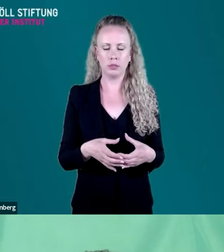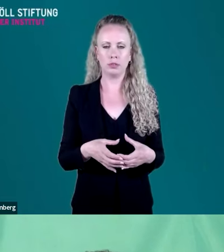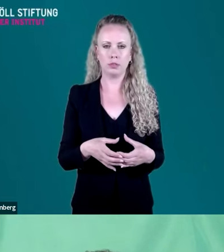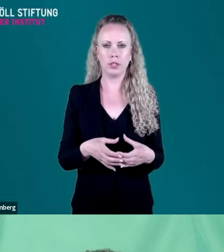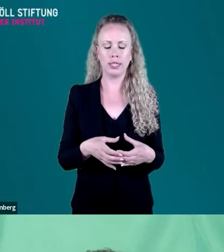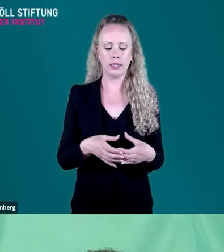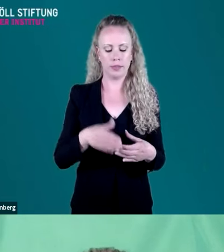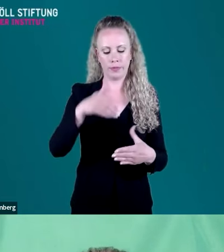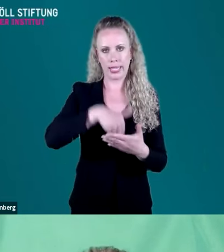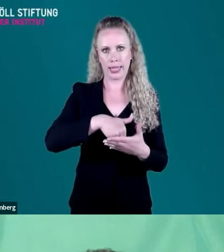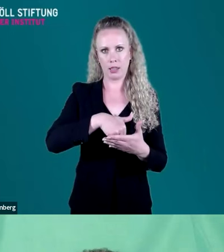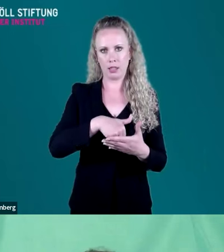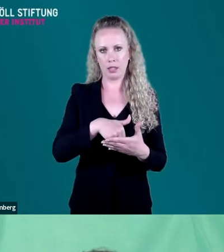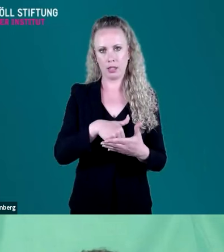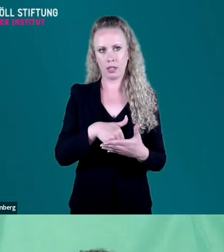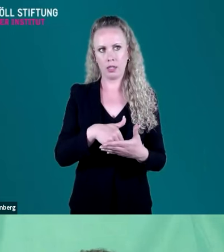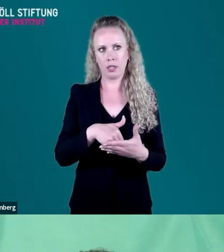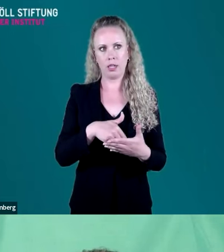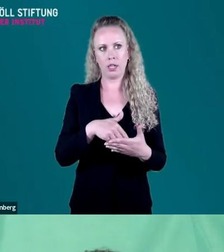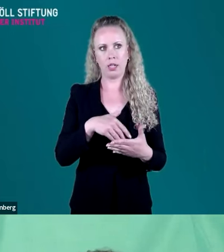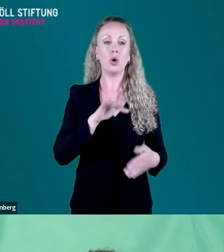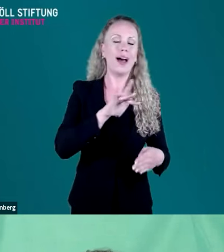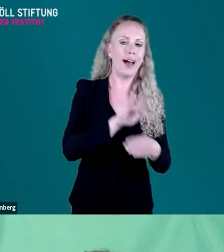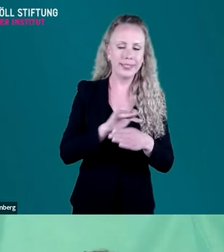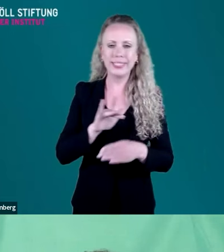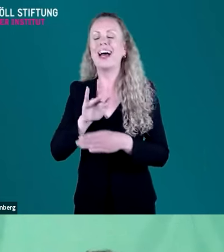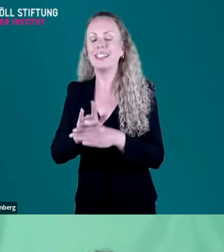Ein, entschuldigung, Anit-Antidiskriminierungscluster. Wollte ich gerade sagen.